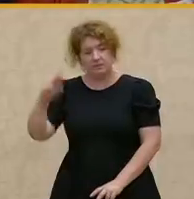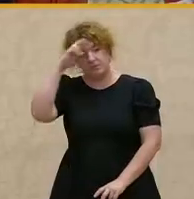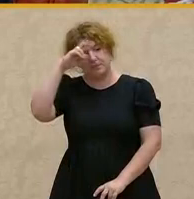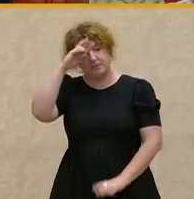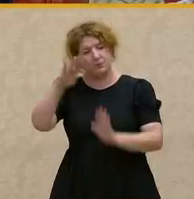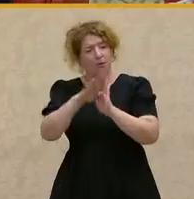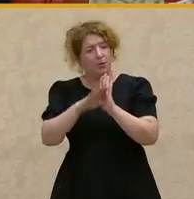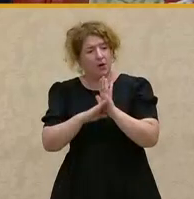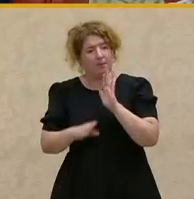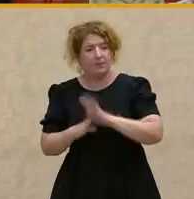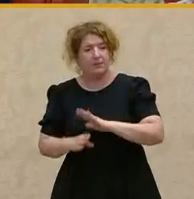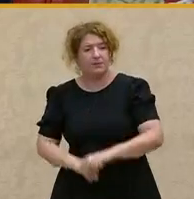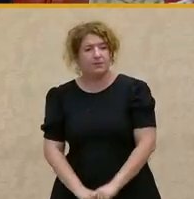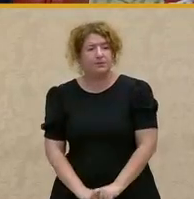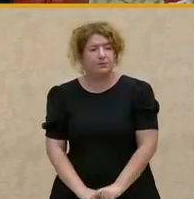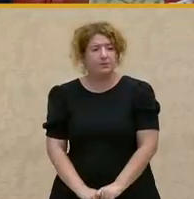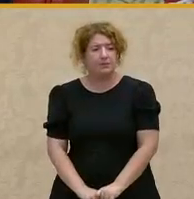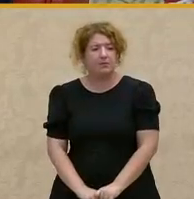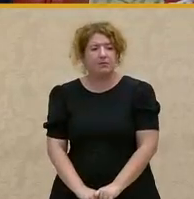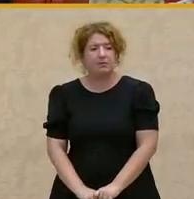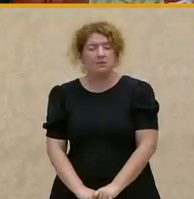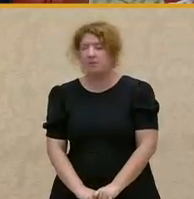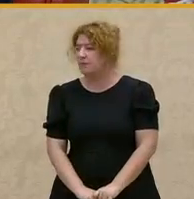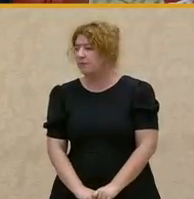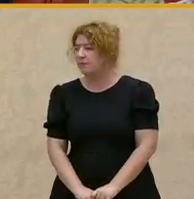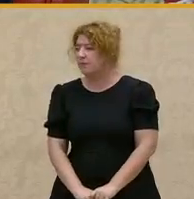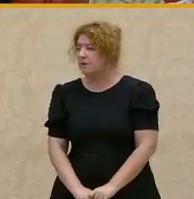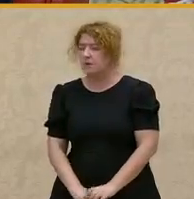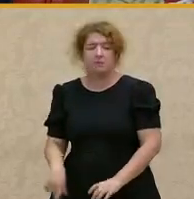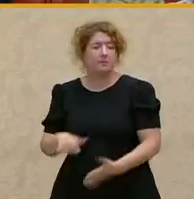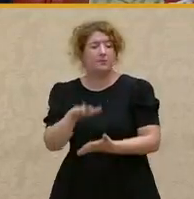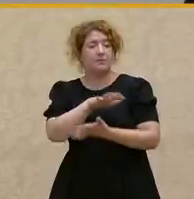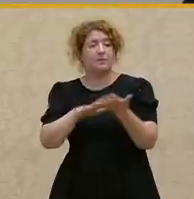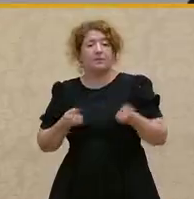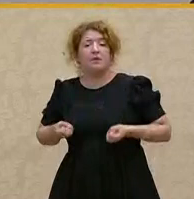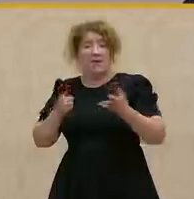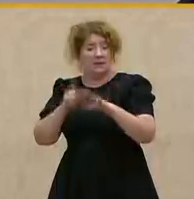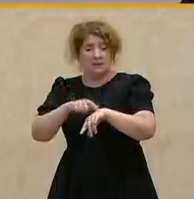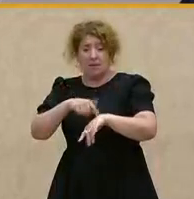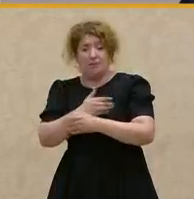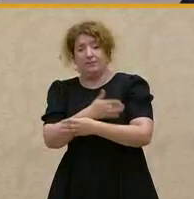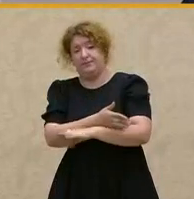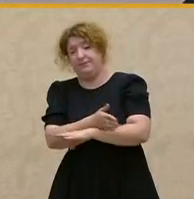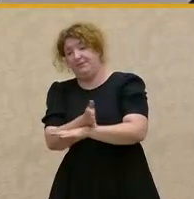Daniela, teníamos la lectura del manifiesto. Como vamos tan mal de tiempo lo que vamos a hacer va a